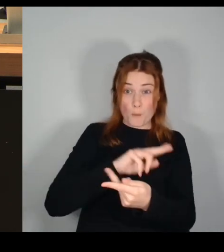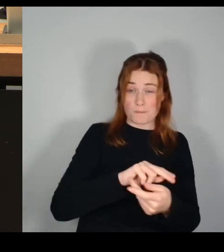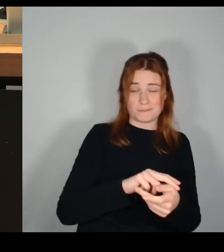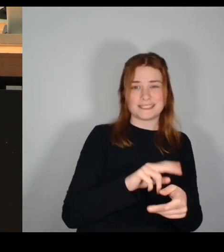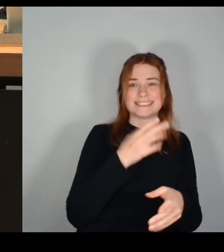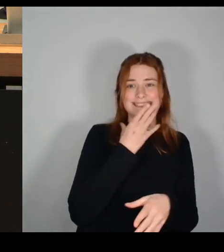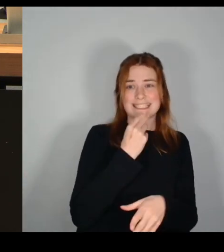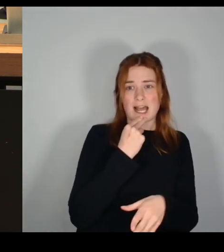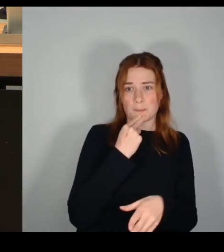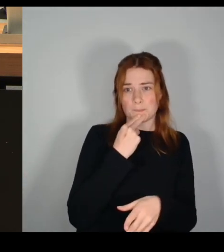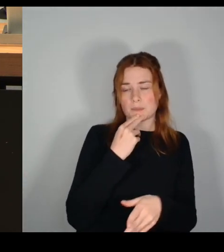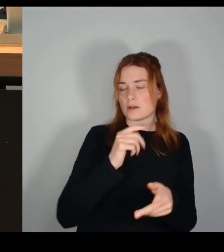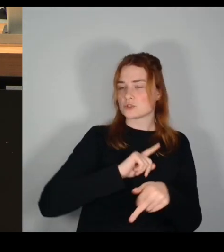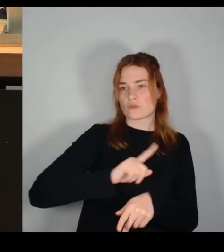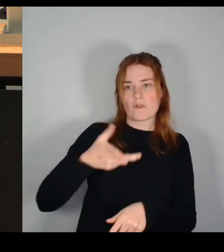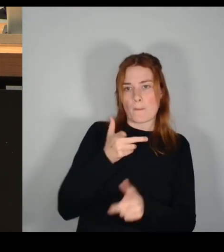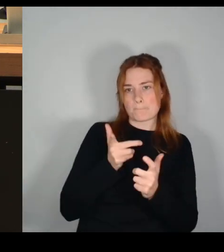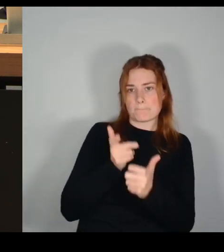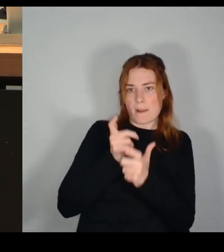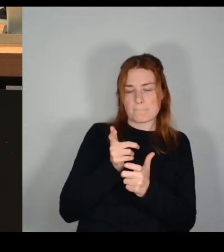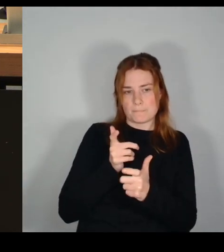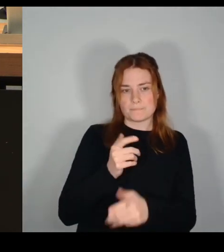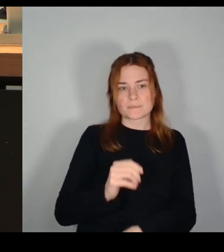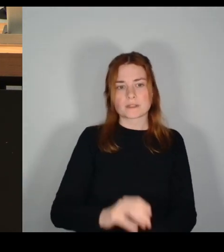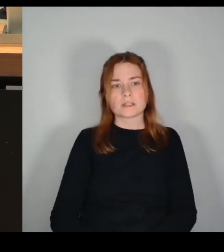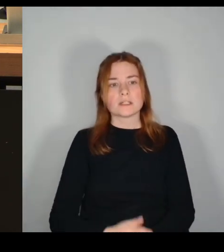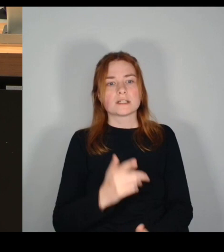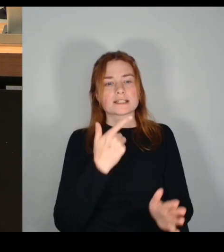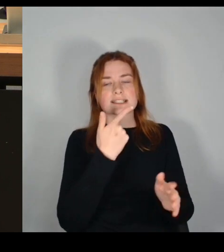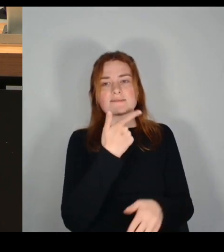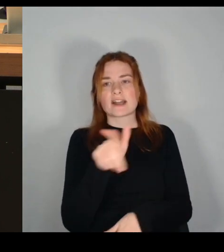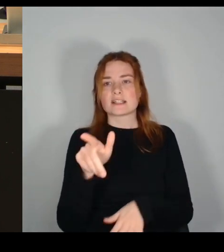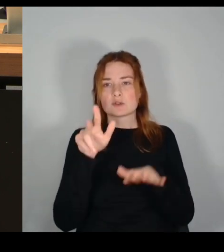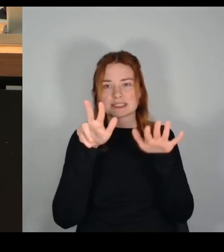letzten von ihm gehaltenen Gebieten im Irak vertrieben wurde.